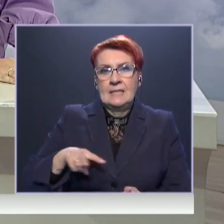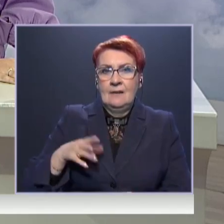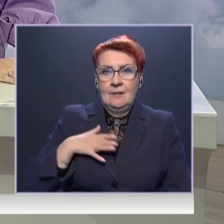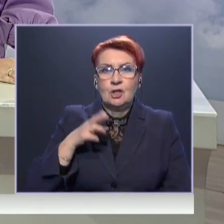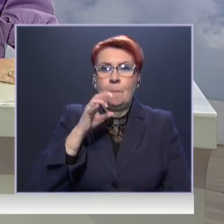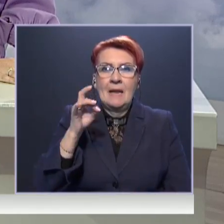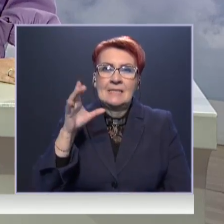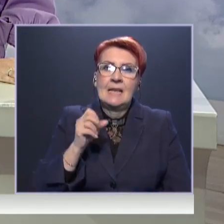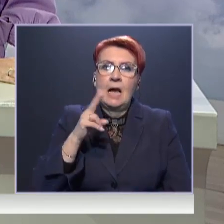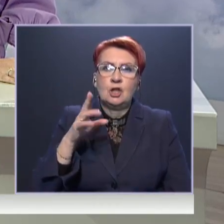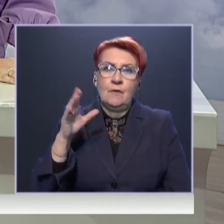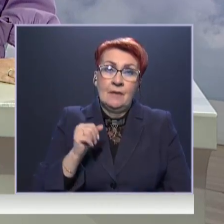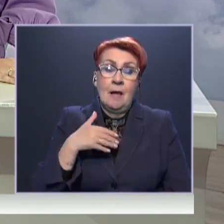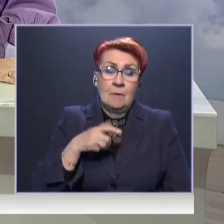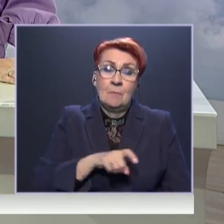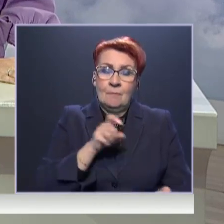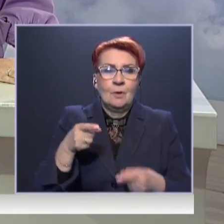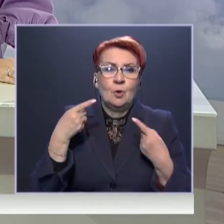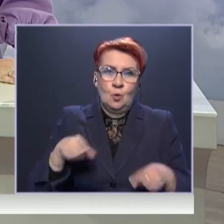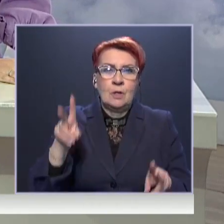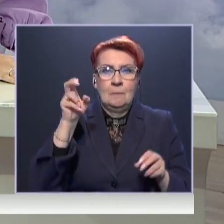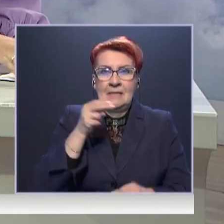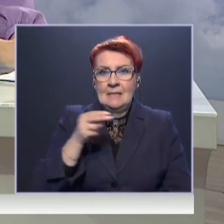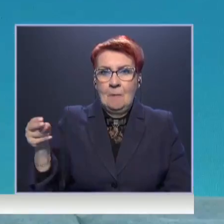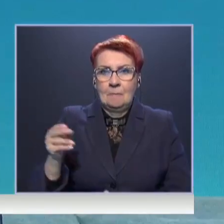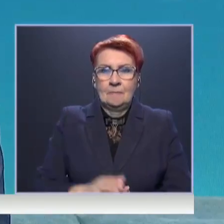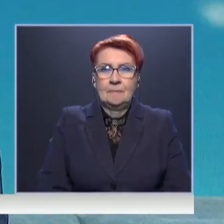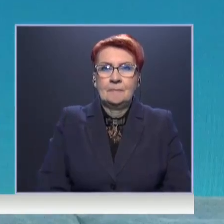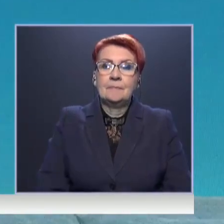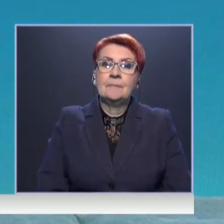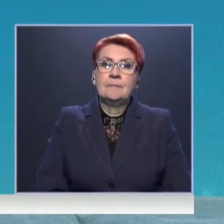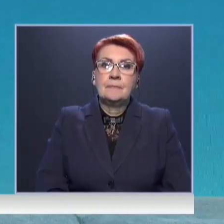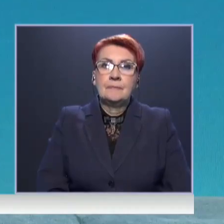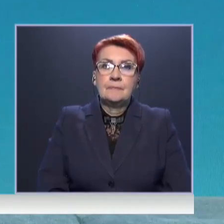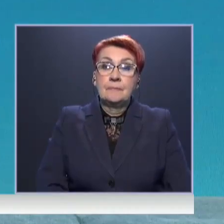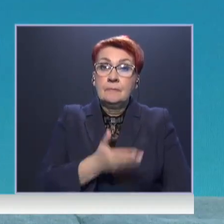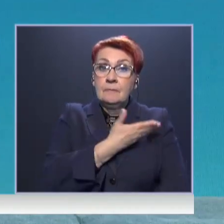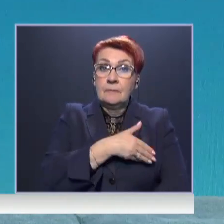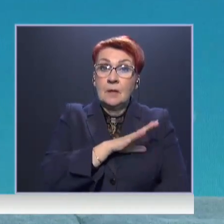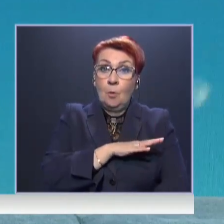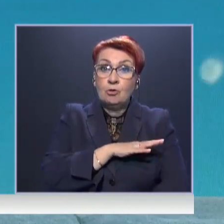корчевникова но мы переходим к другим темам Саша тебе слово спасибо Инна Польша строит ограждение на границе